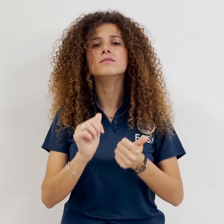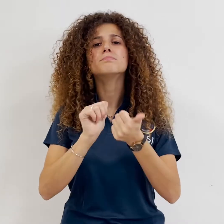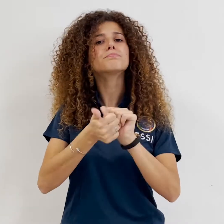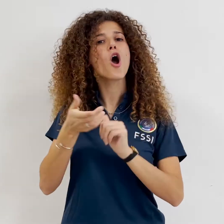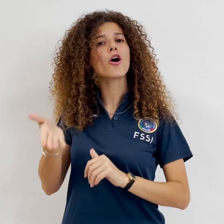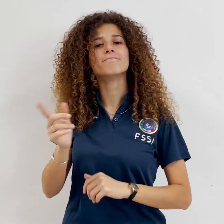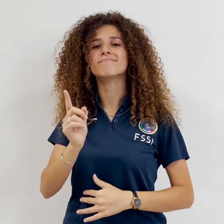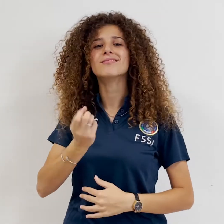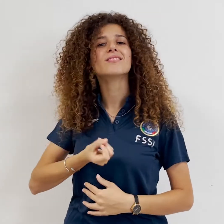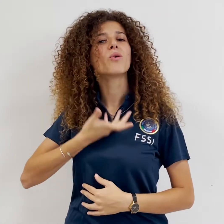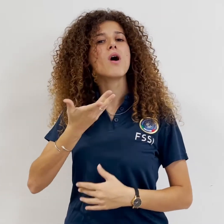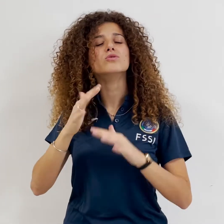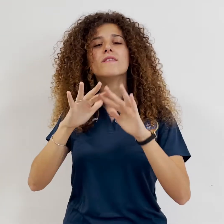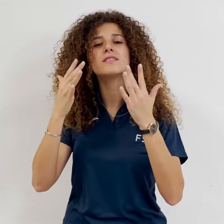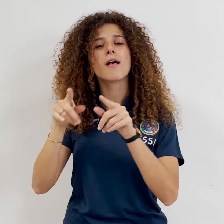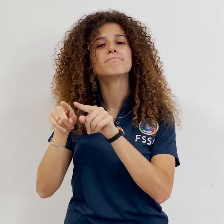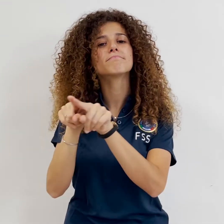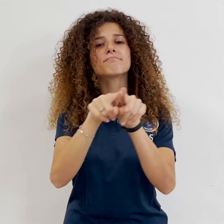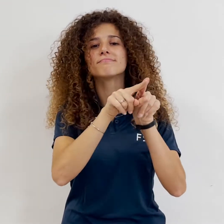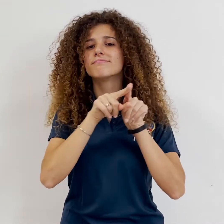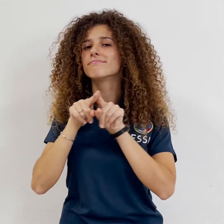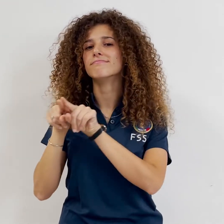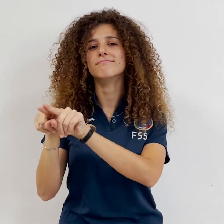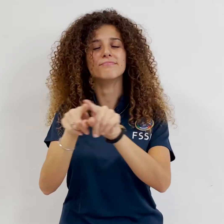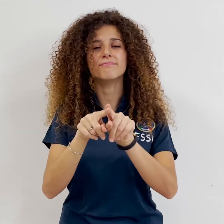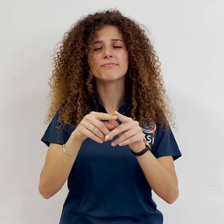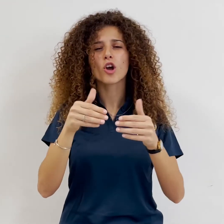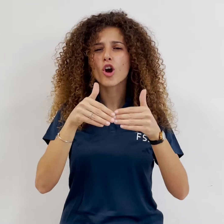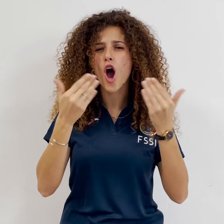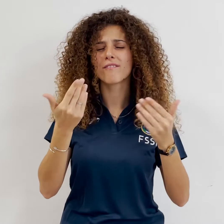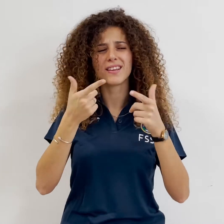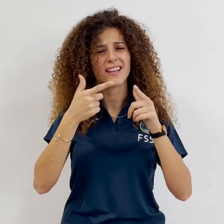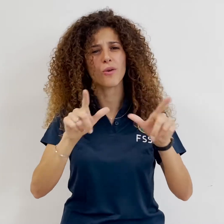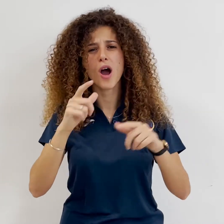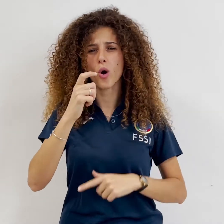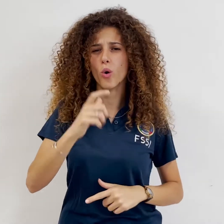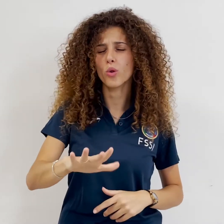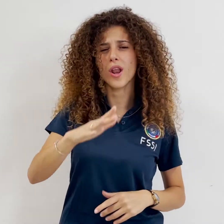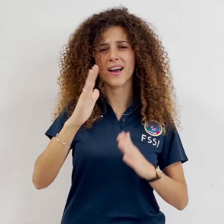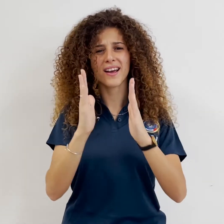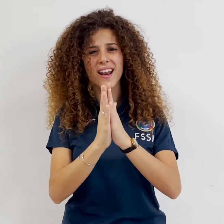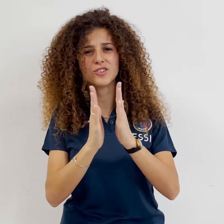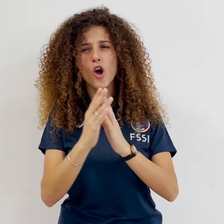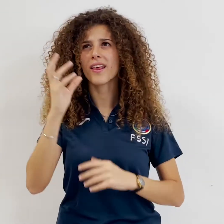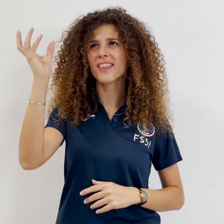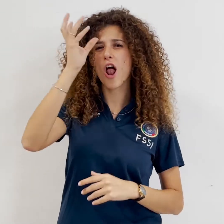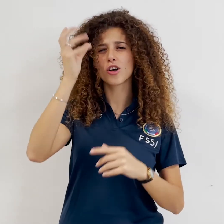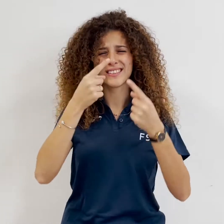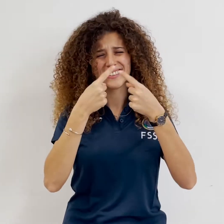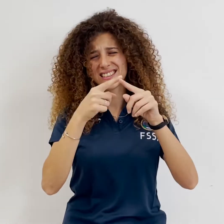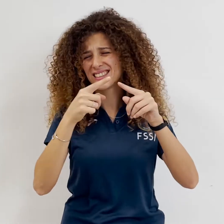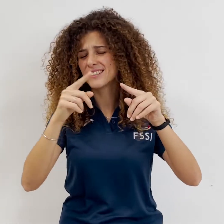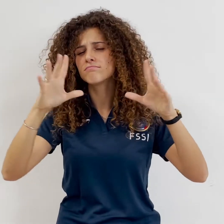lo sport si impone come un linguaggio universale che supera confini, lingue, culture, religioni e ideologie